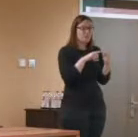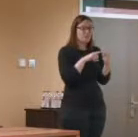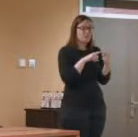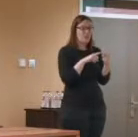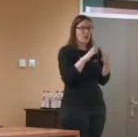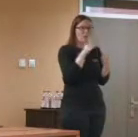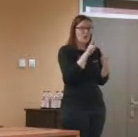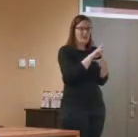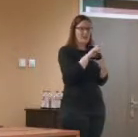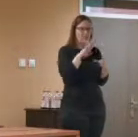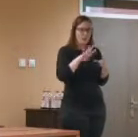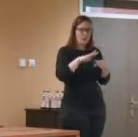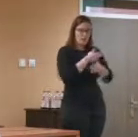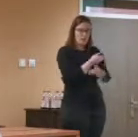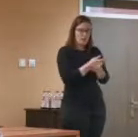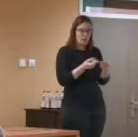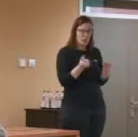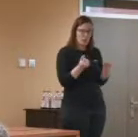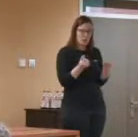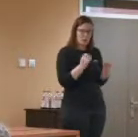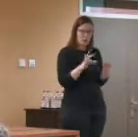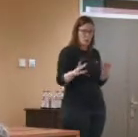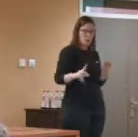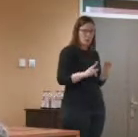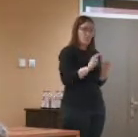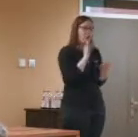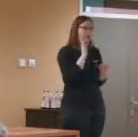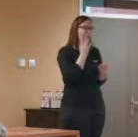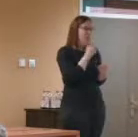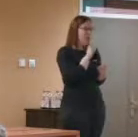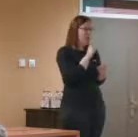24 millones en la depuradora de Pinedo, en la depuradora de Valencia,